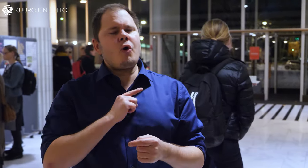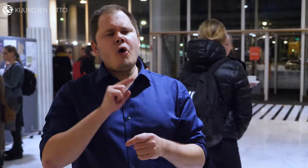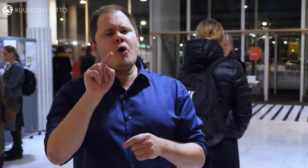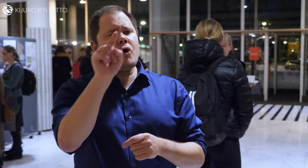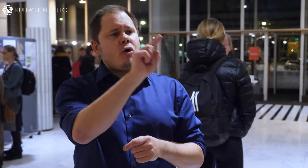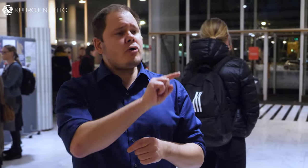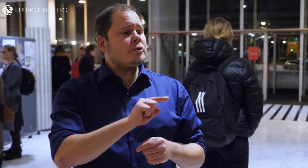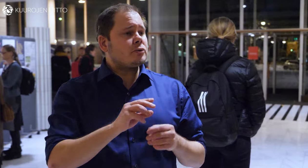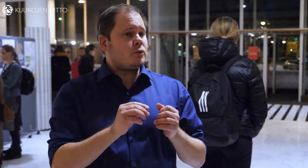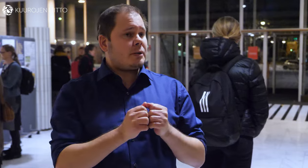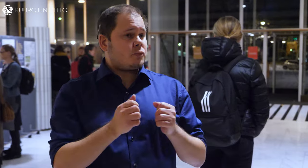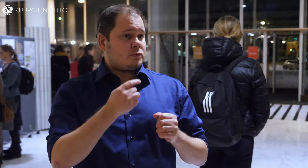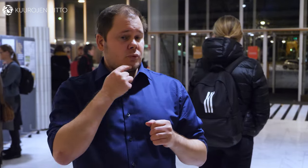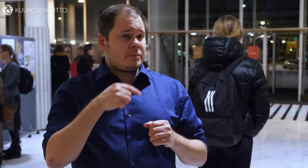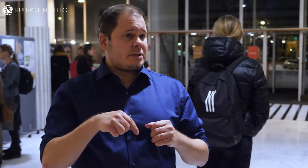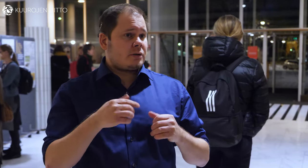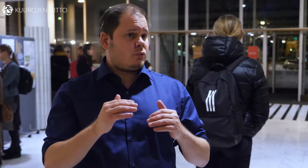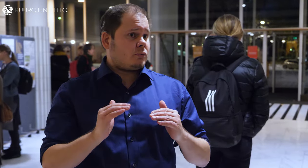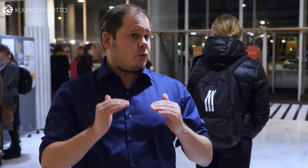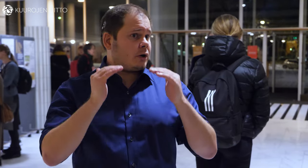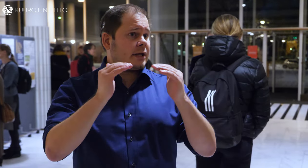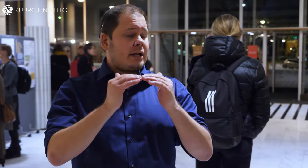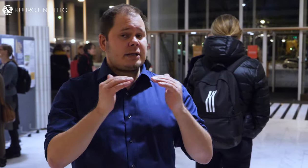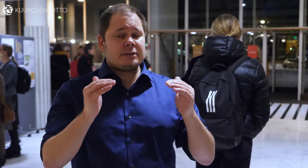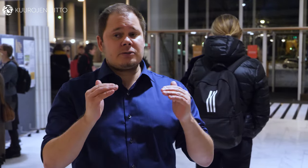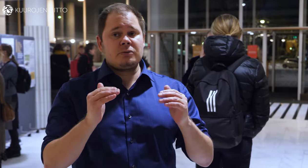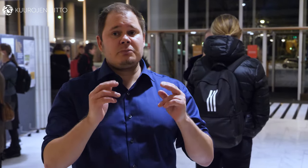Kyllä sitä muuallakin tehdään, mutta täällä Suomessa opetuksen taso - on erityisen korkea.